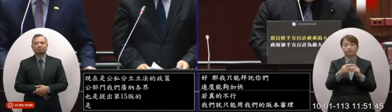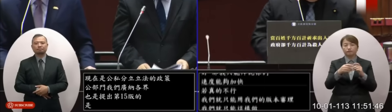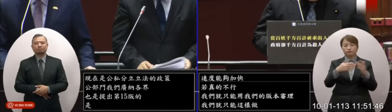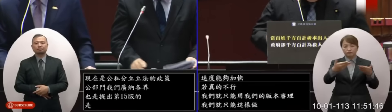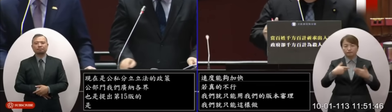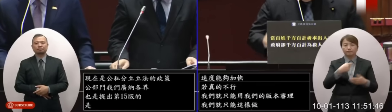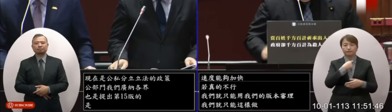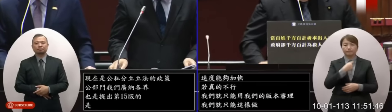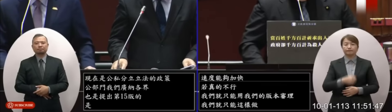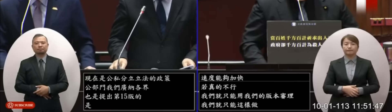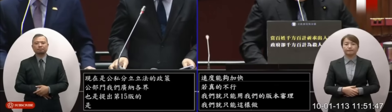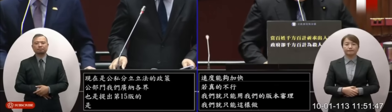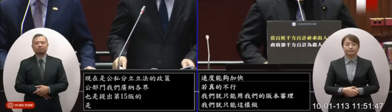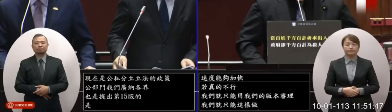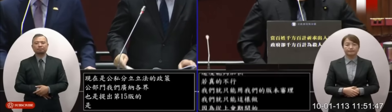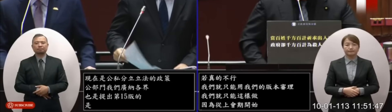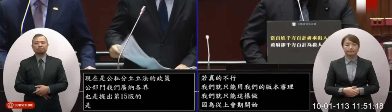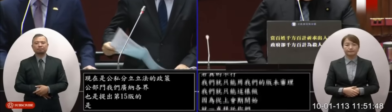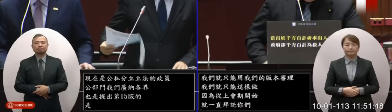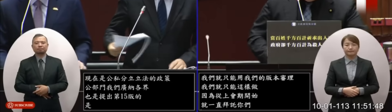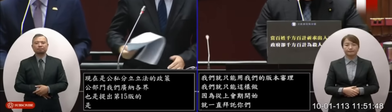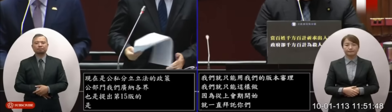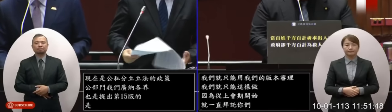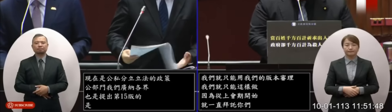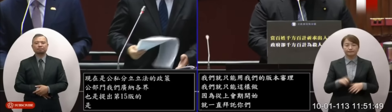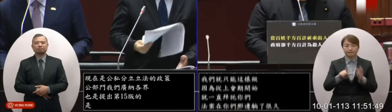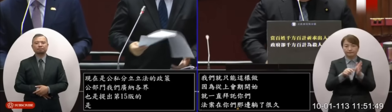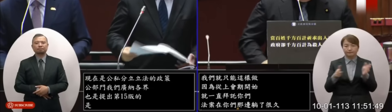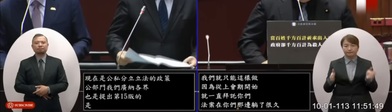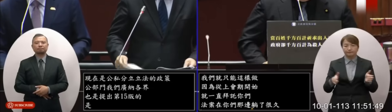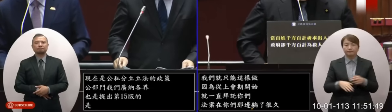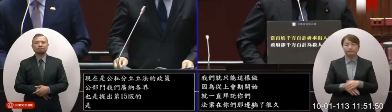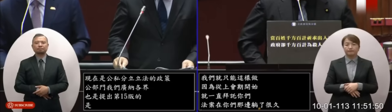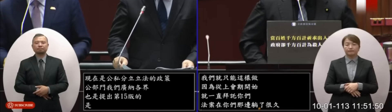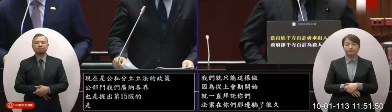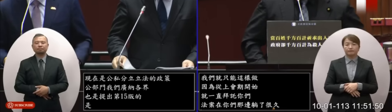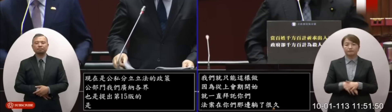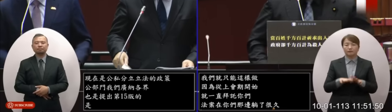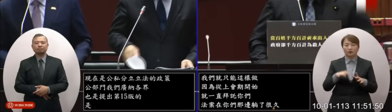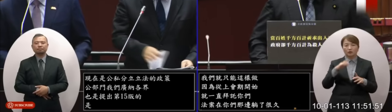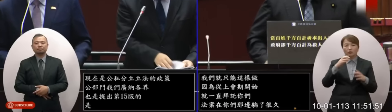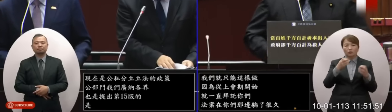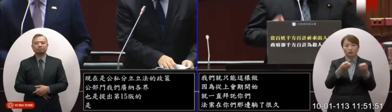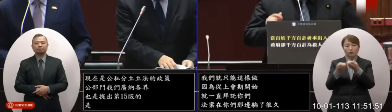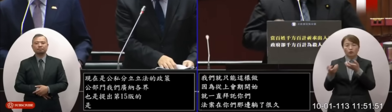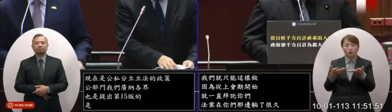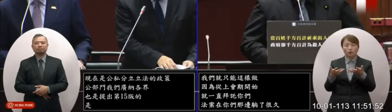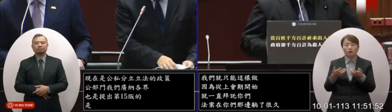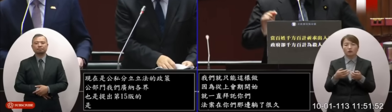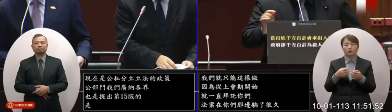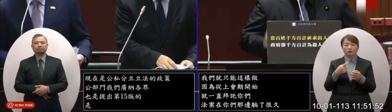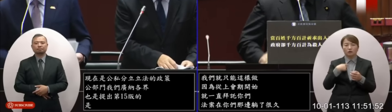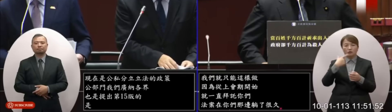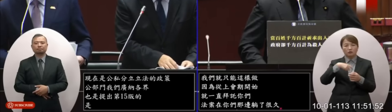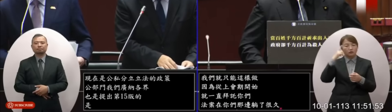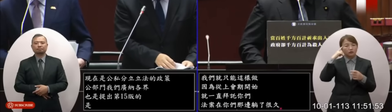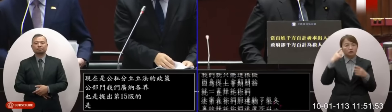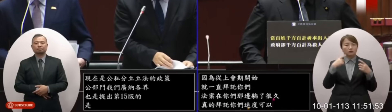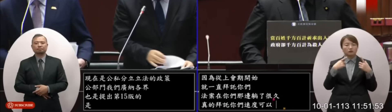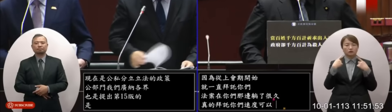好那這樣 越躺期這段時間吼 我們看到很多問題 包括我個人認為 能源政策是整個錯誤的政策